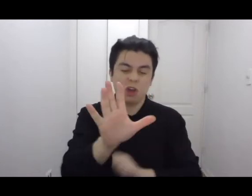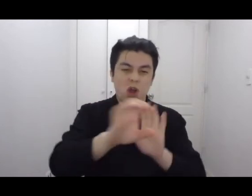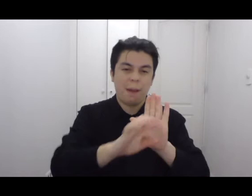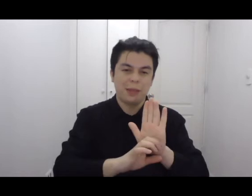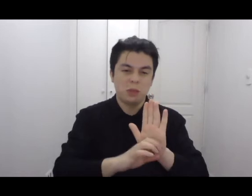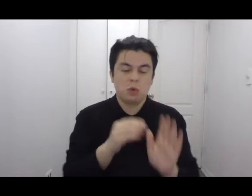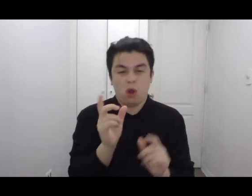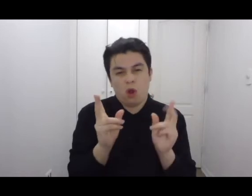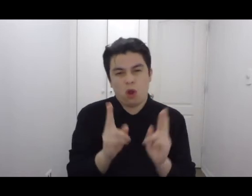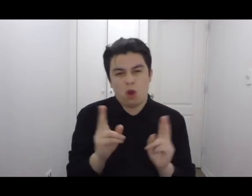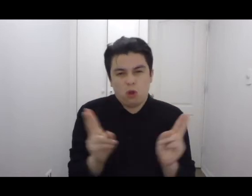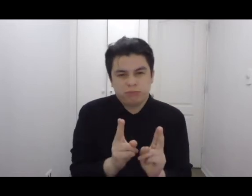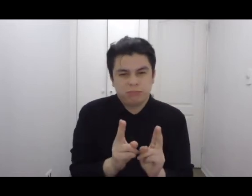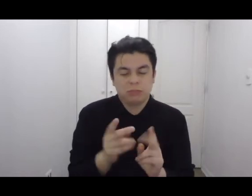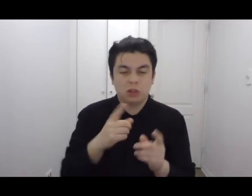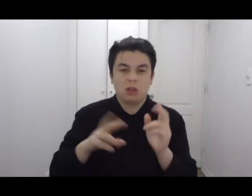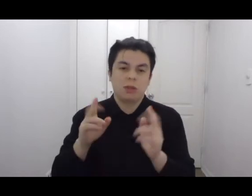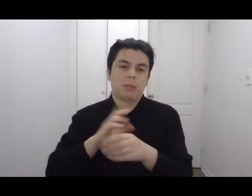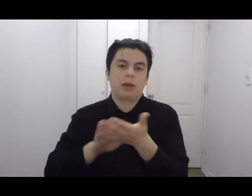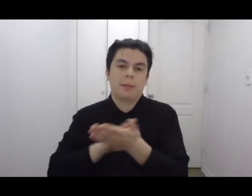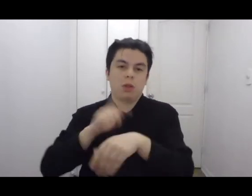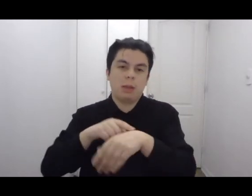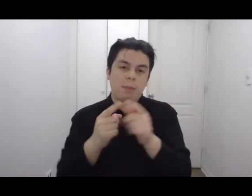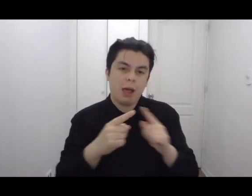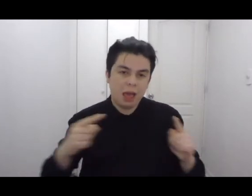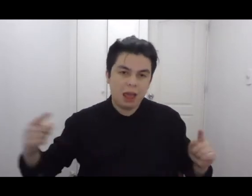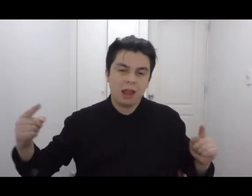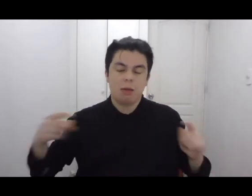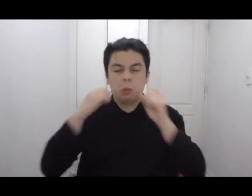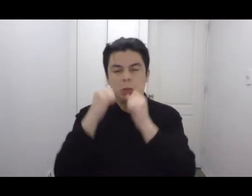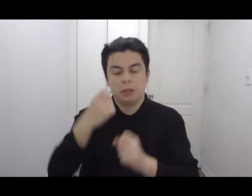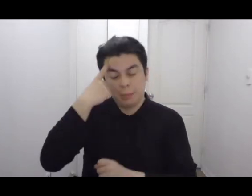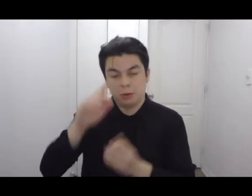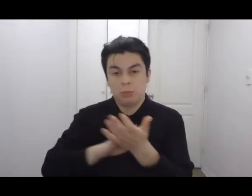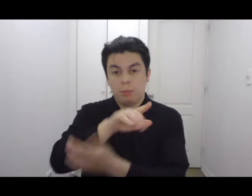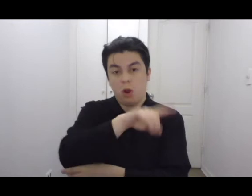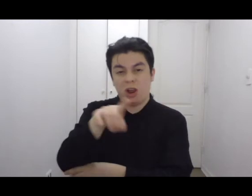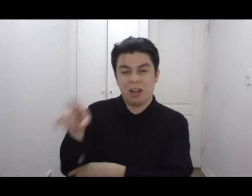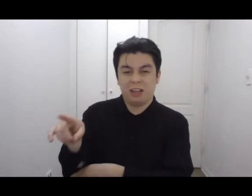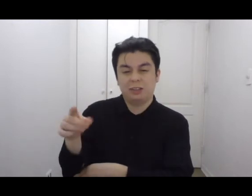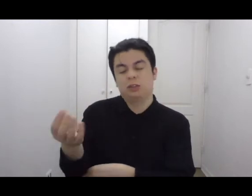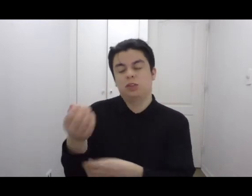es cortito tuviéramos más tiempo podríamos hacerlo bastante más extenso, a los que estuvieron